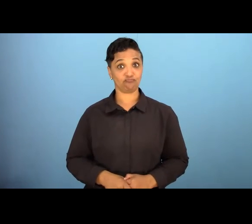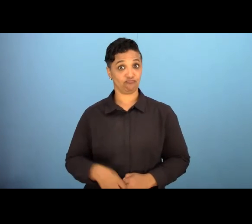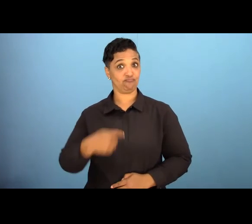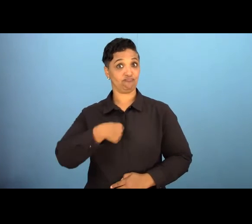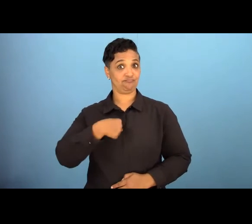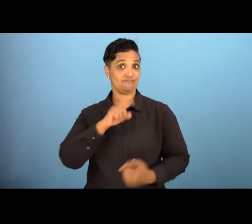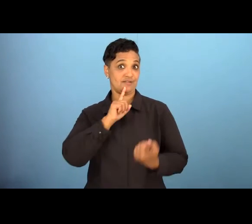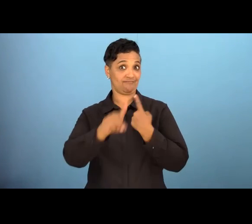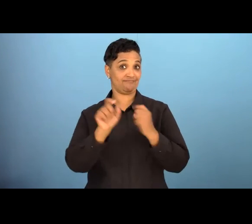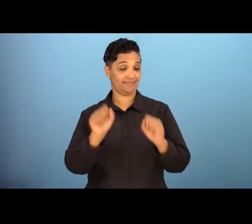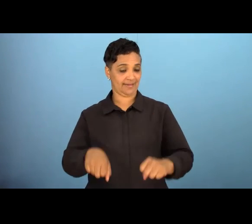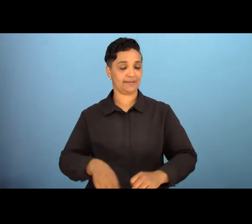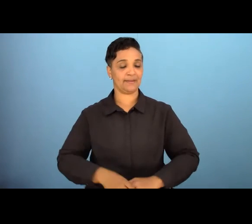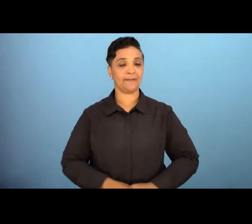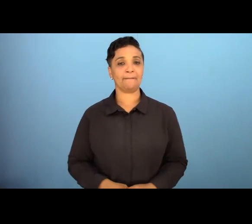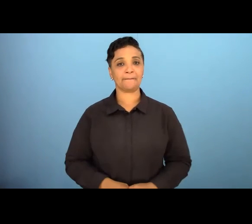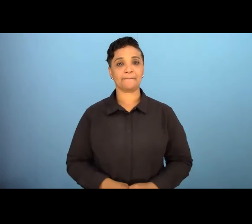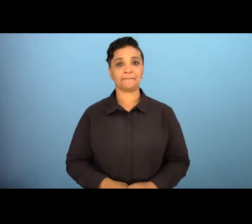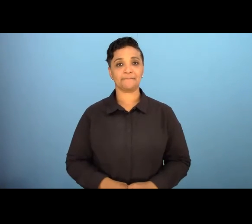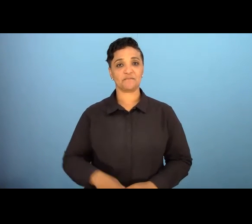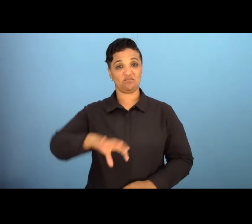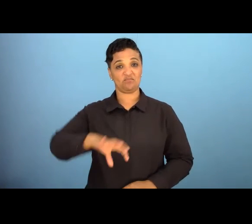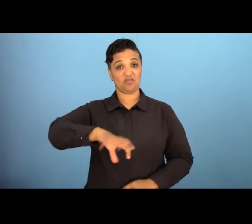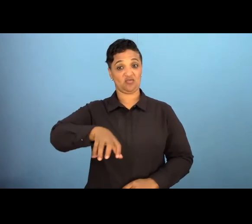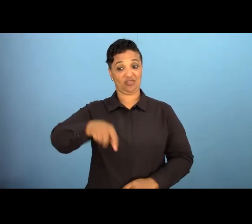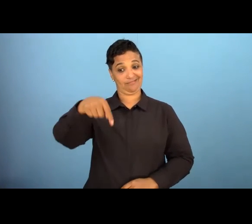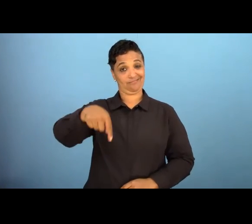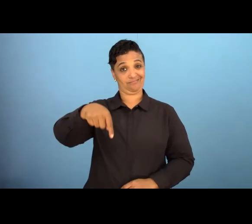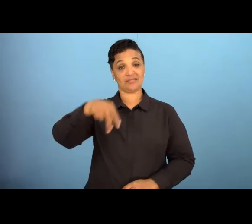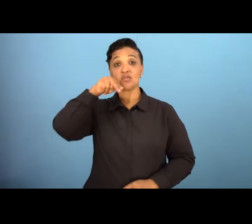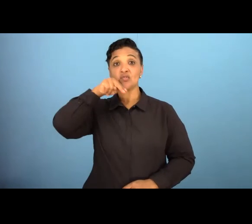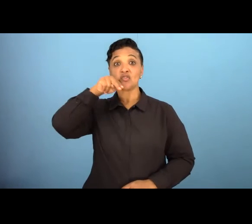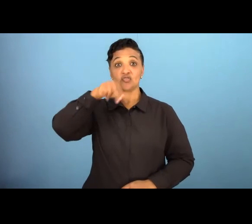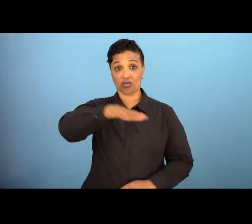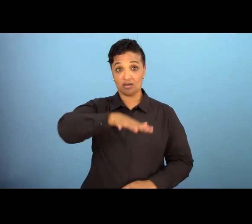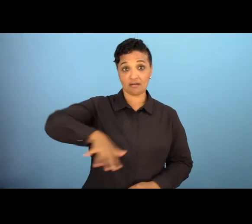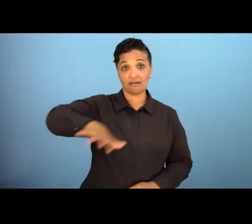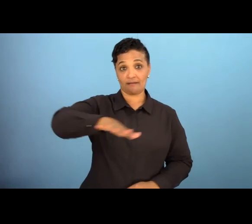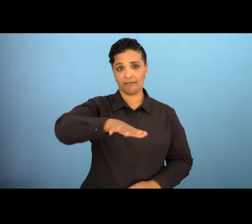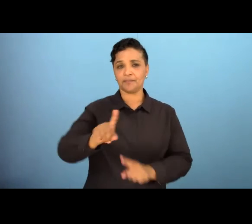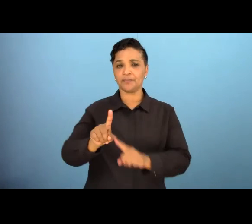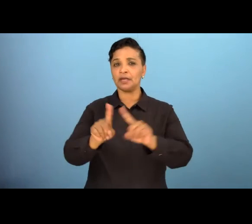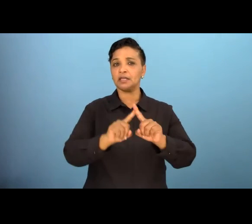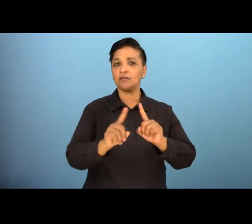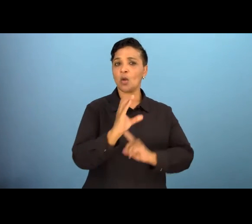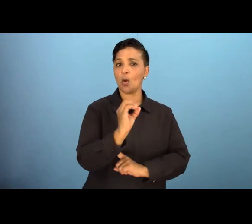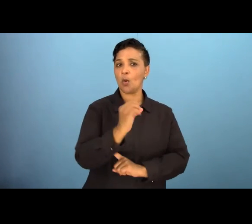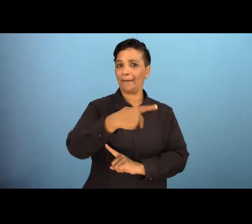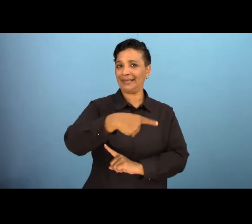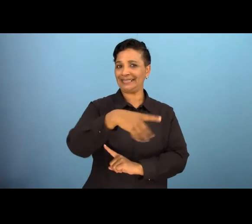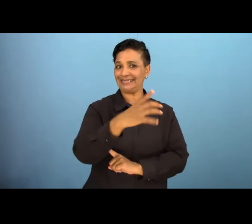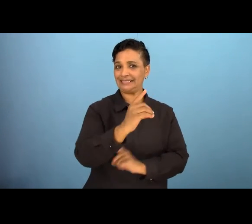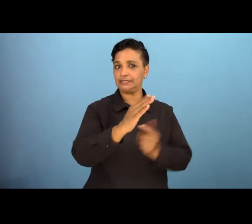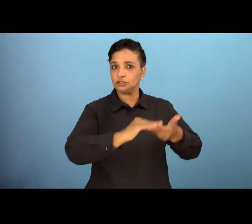Yo, sí puedo responder.